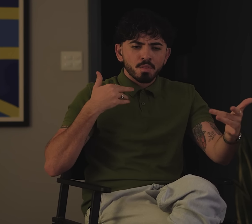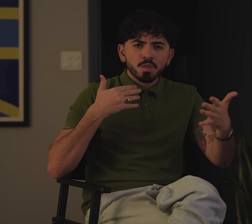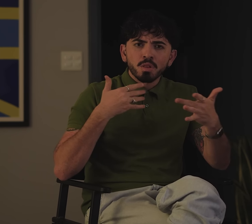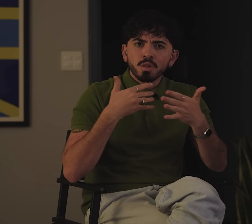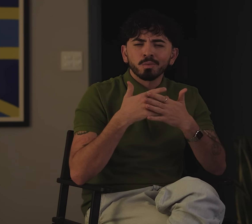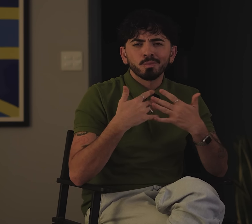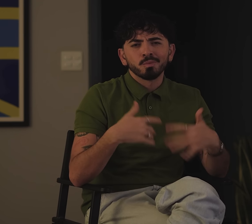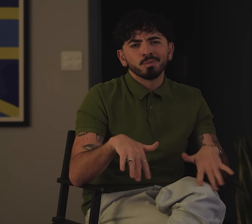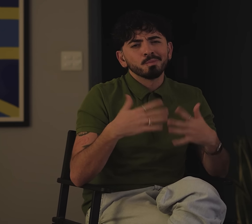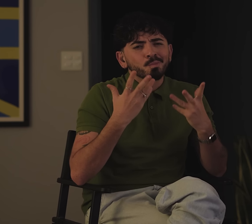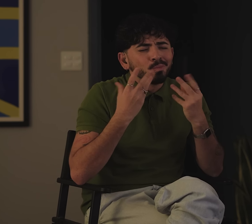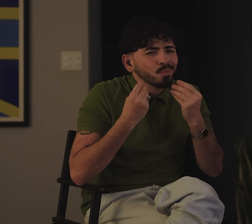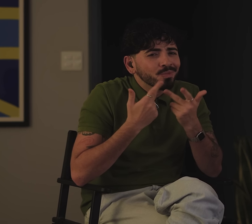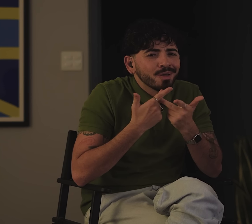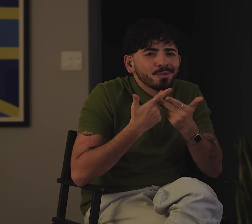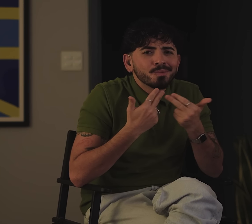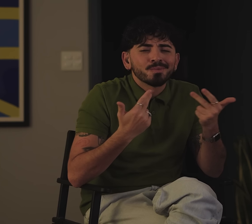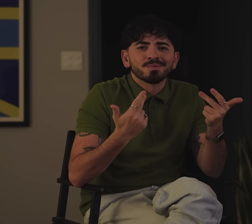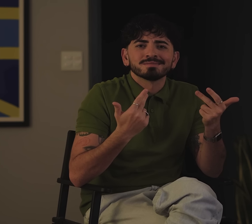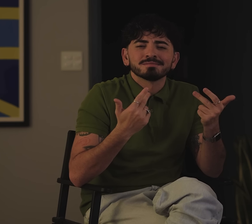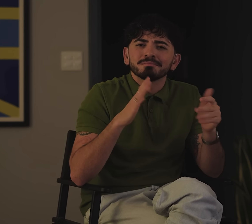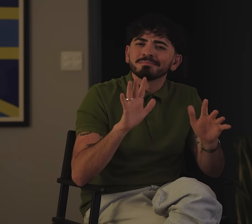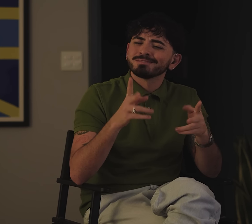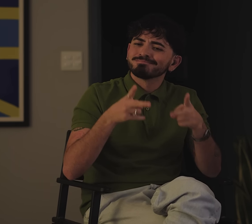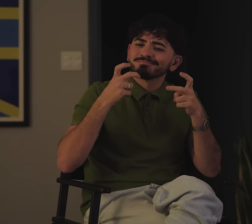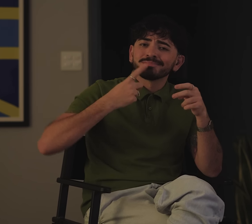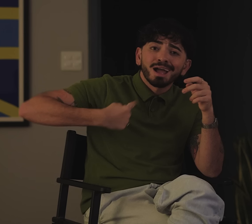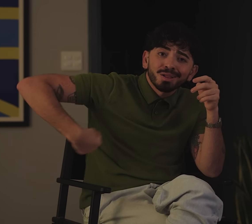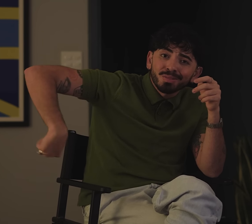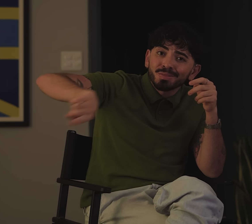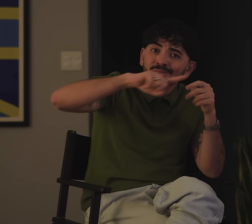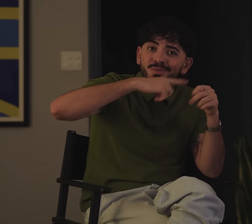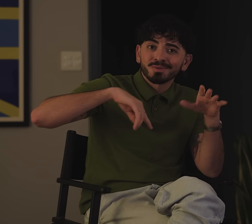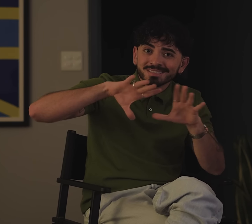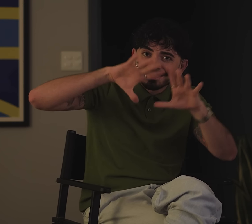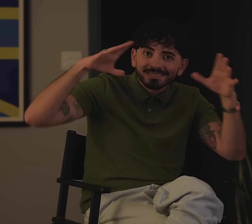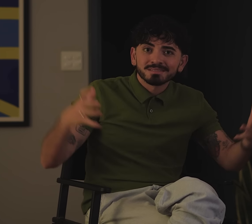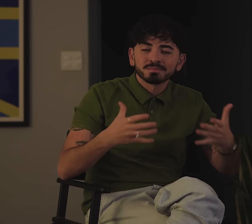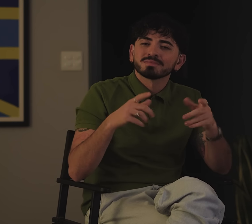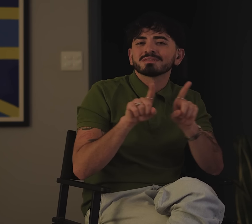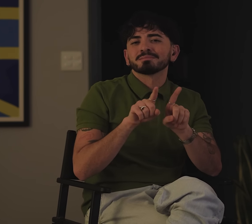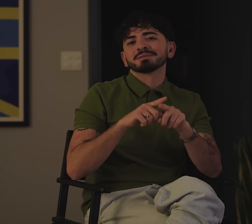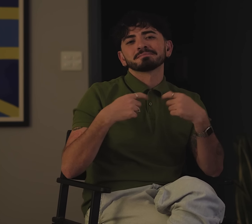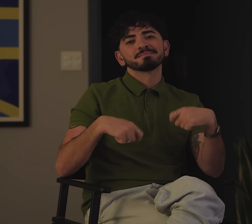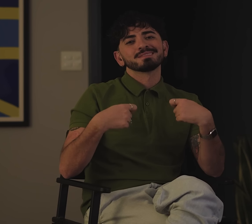Já estamos trabalhando em muitas coisas… E reconheço que nossa equipe precisa de um tempo também,